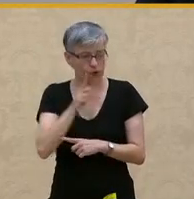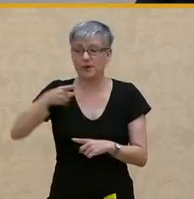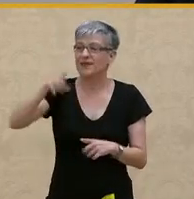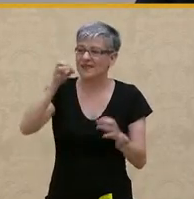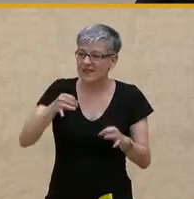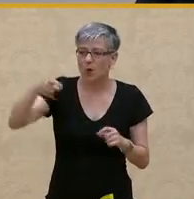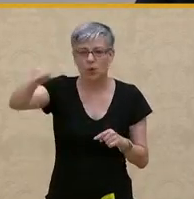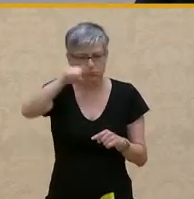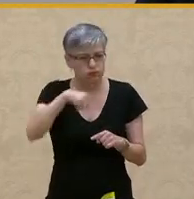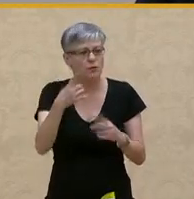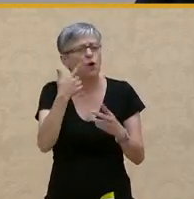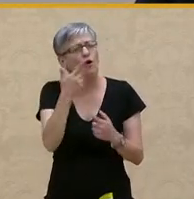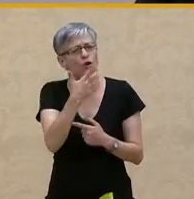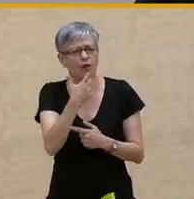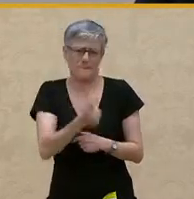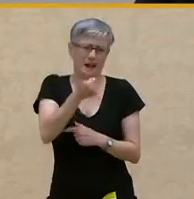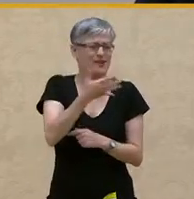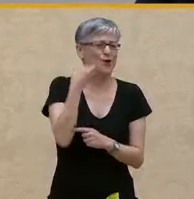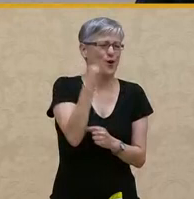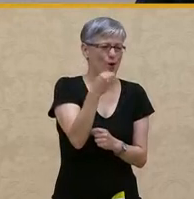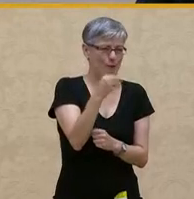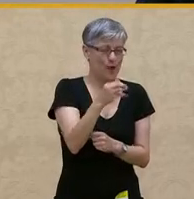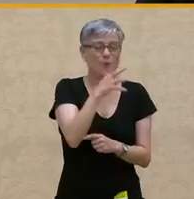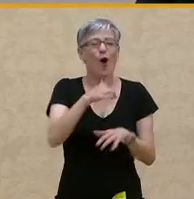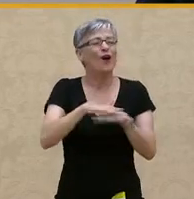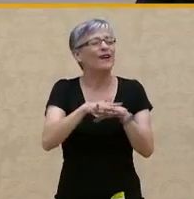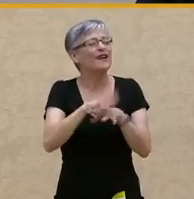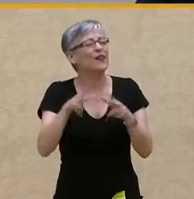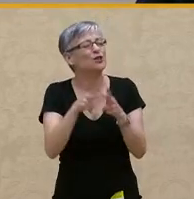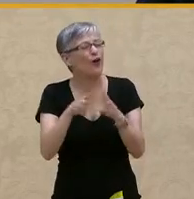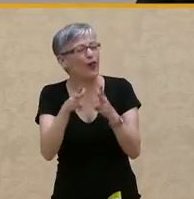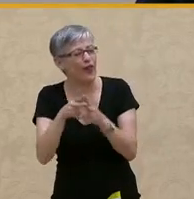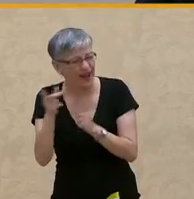especialmente los más jóvenes, conozcáis a través de las redes sociales, ya que hace una